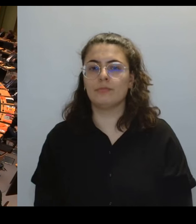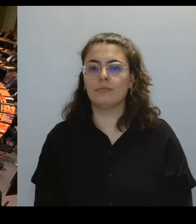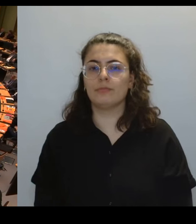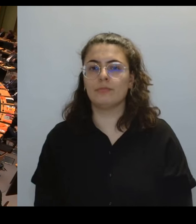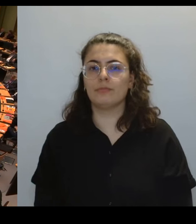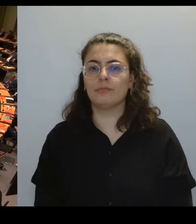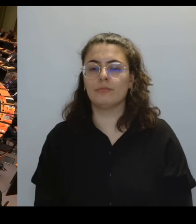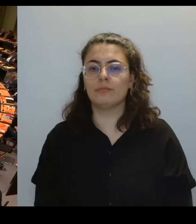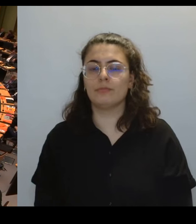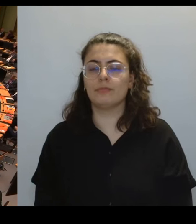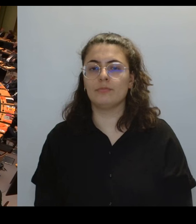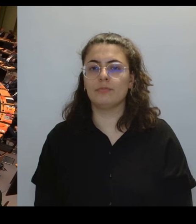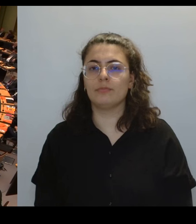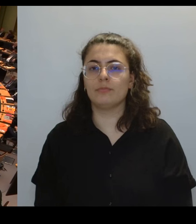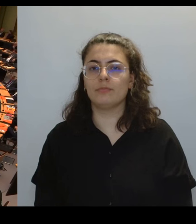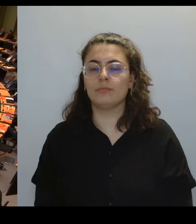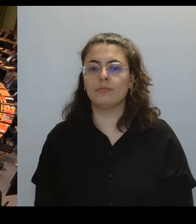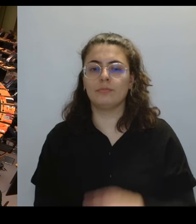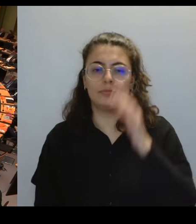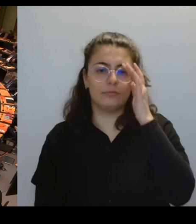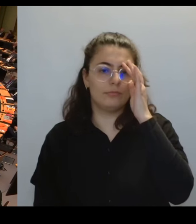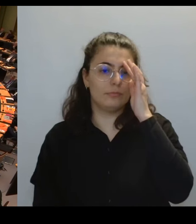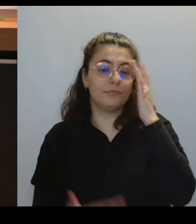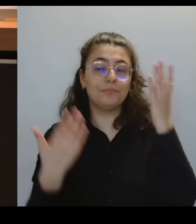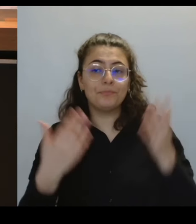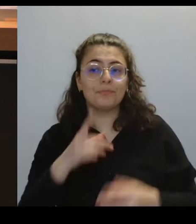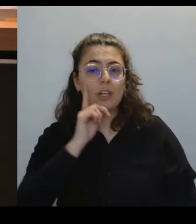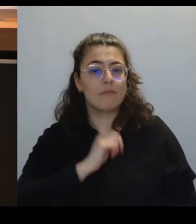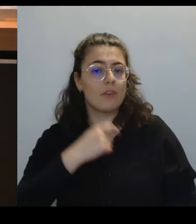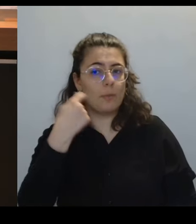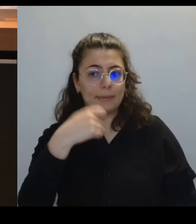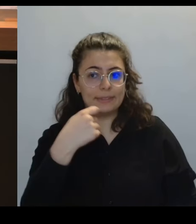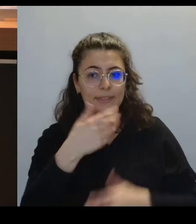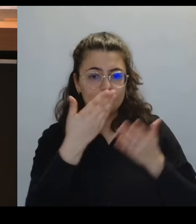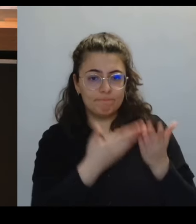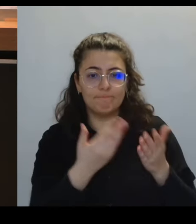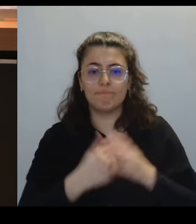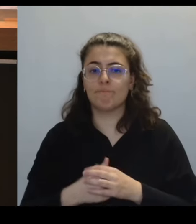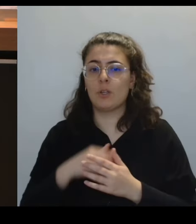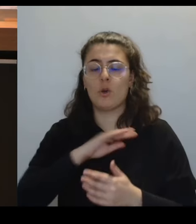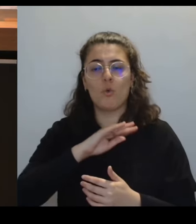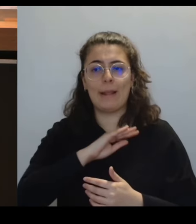(Rednerwechsel) Sehr geehrte Frau Präsidentin! Liebe Kolleginnen und Kollegen! Was? Was ist der Kern